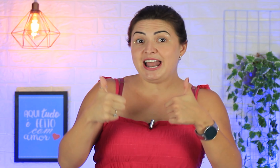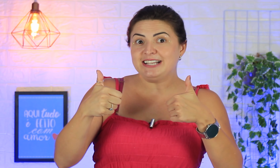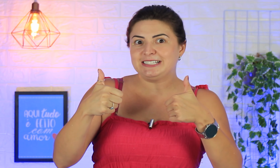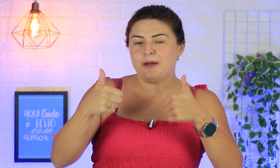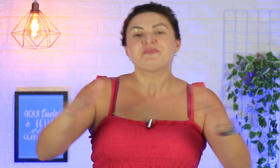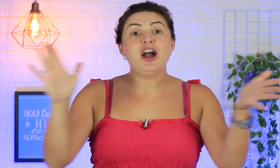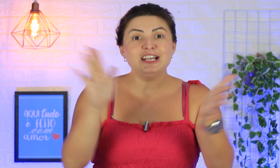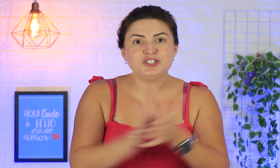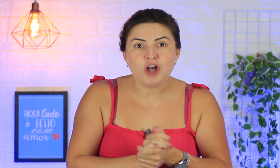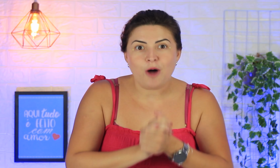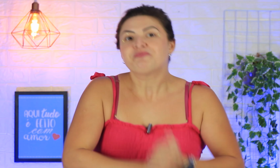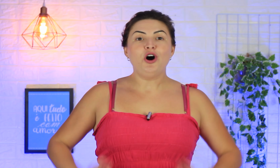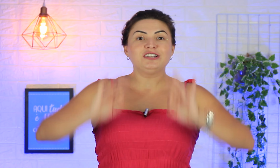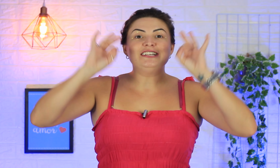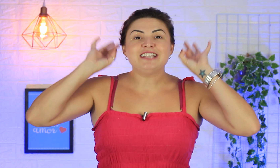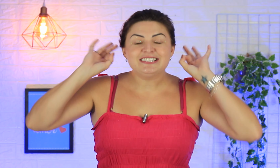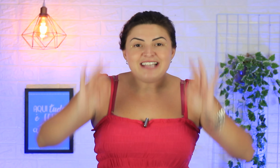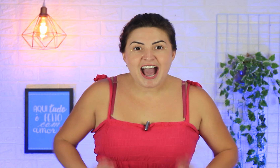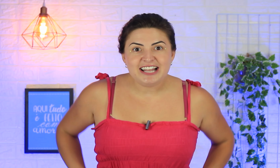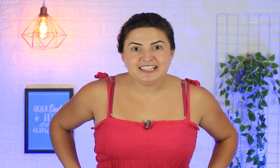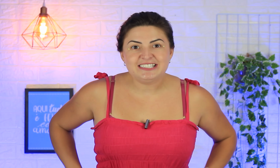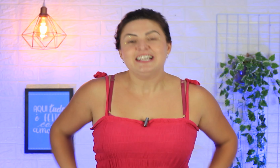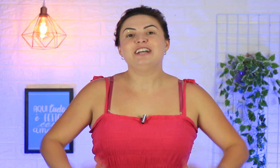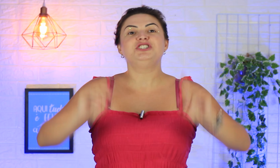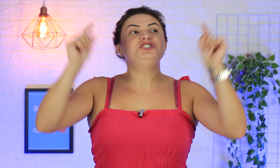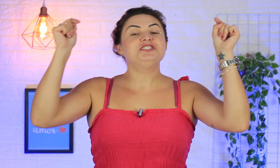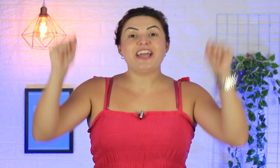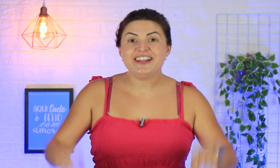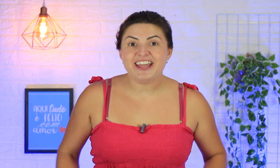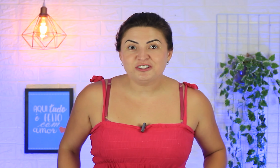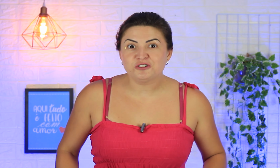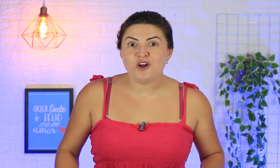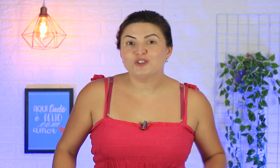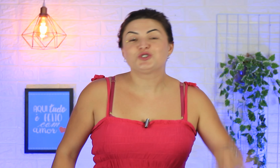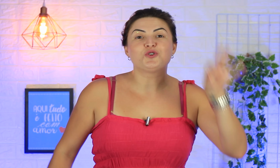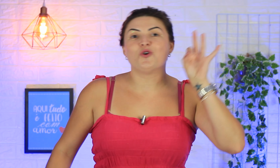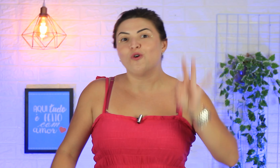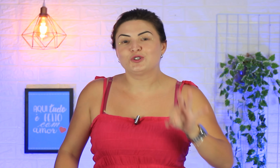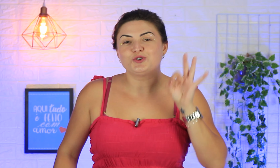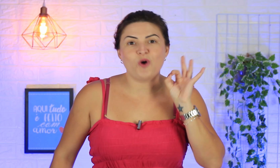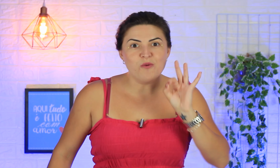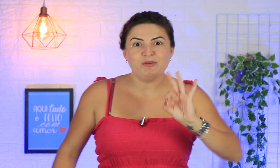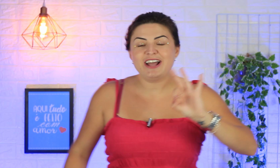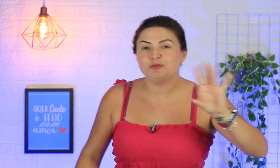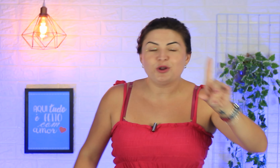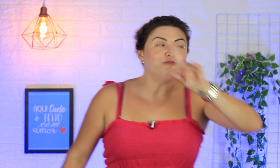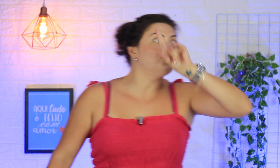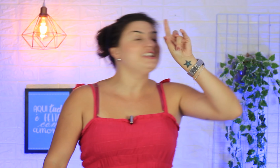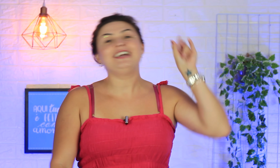beleza e olha só todas as áreas a gente tem dentro do nosso curso completo profissionais